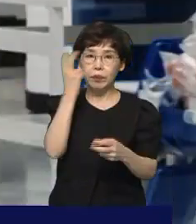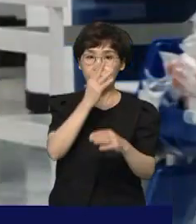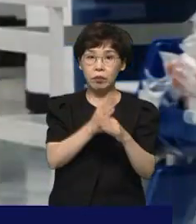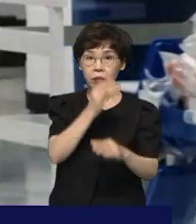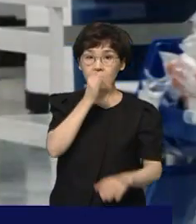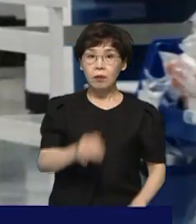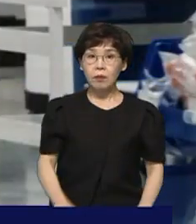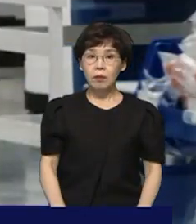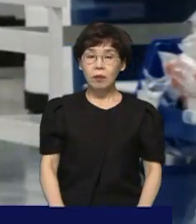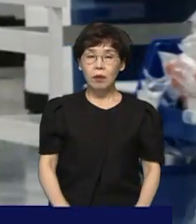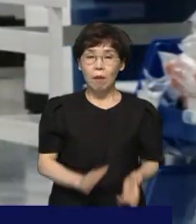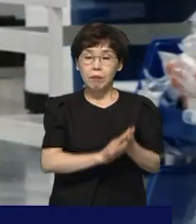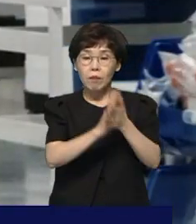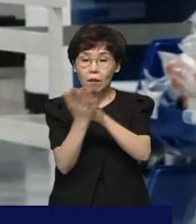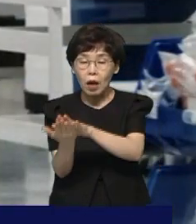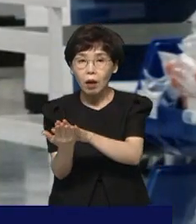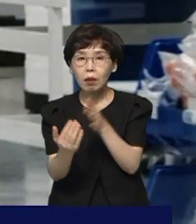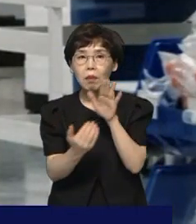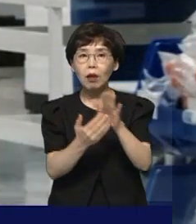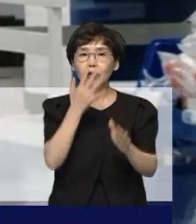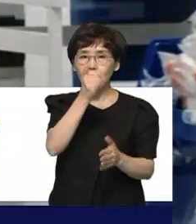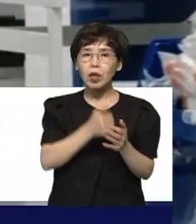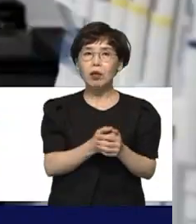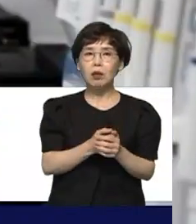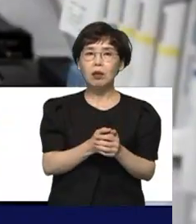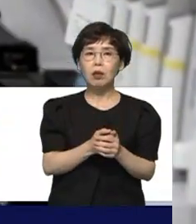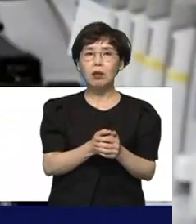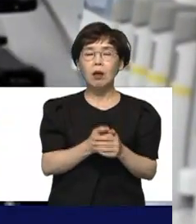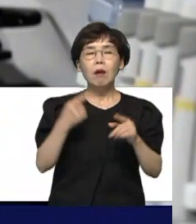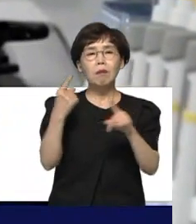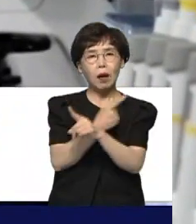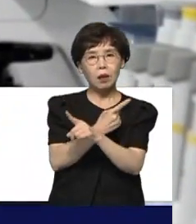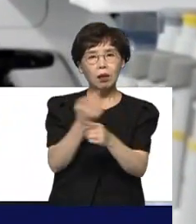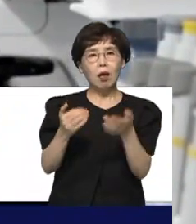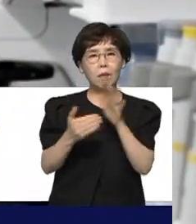(기자) 변이에 대응할 수 있는 개량형 백신 도입도 추진해야 합니다.